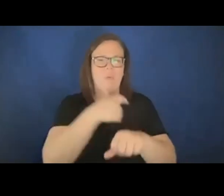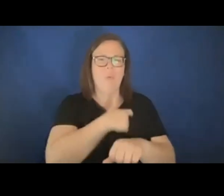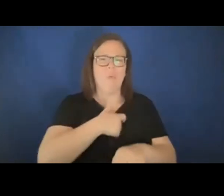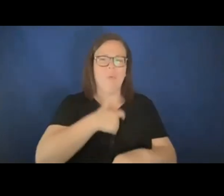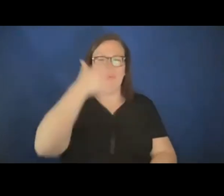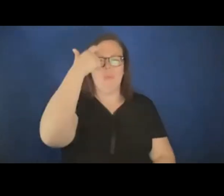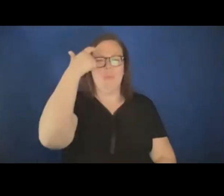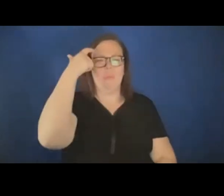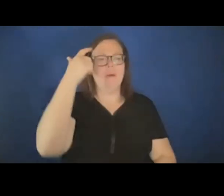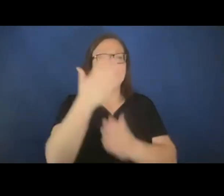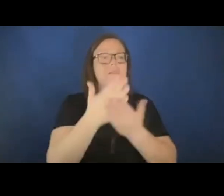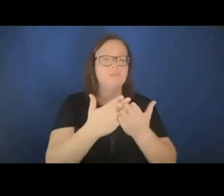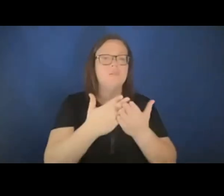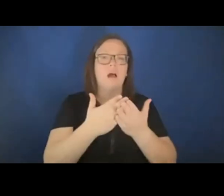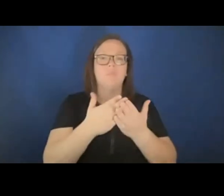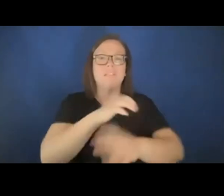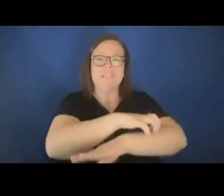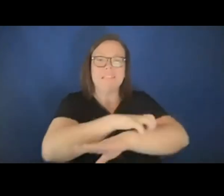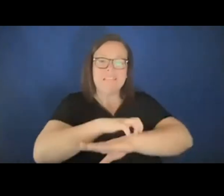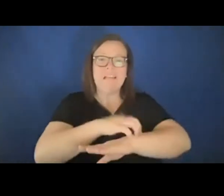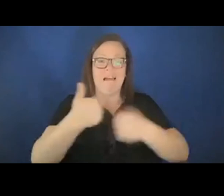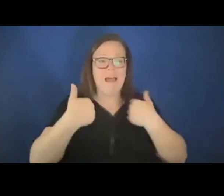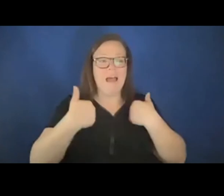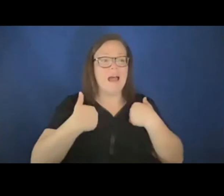Some go with scratches from their first bike crash